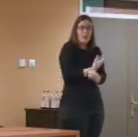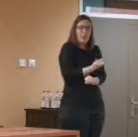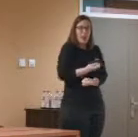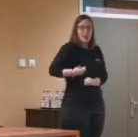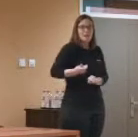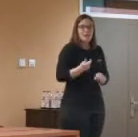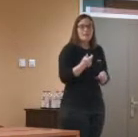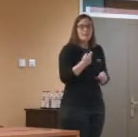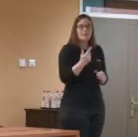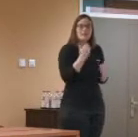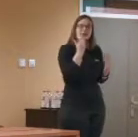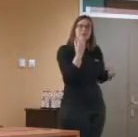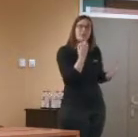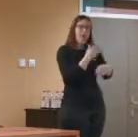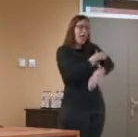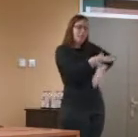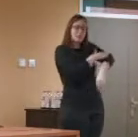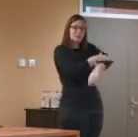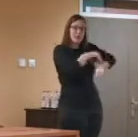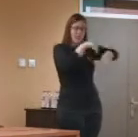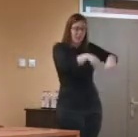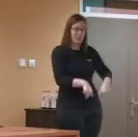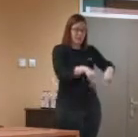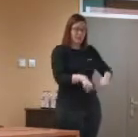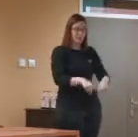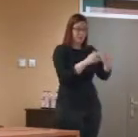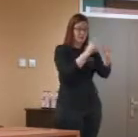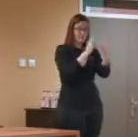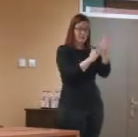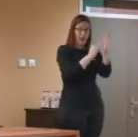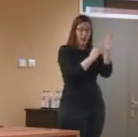apoyo de la administración valenciana y de las grandes adjudicaciones que van recibiendo